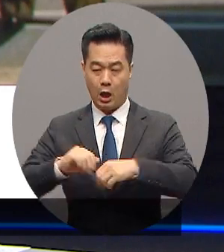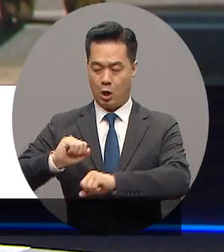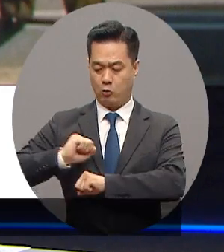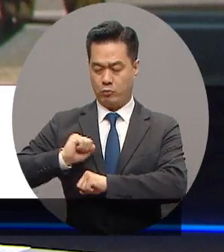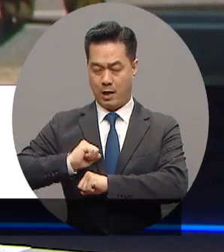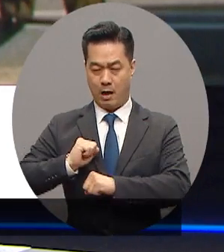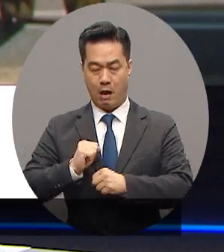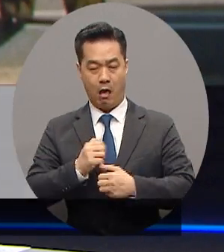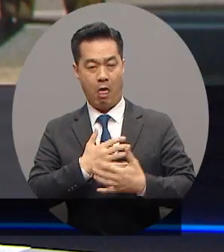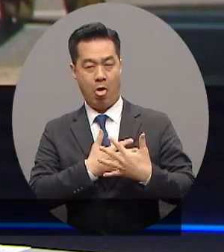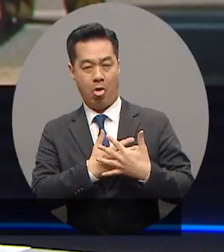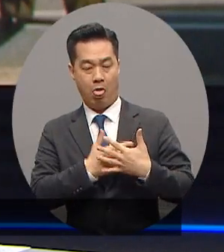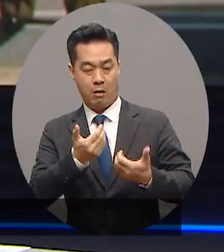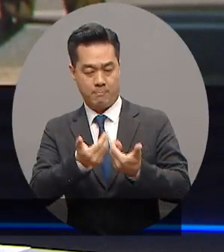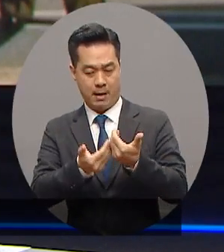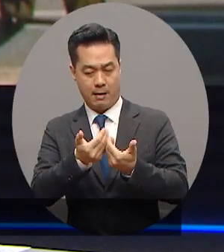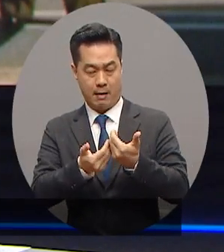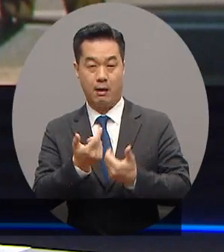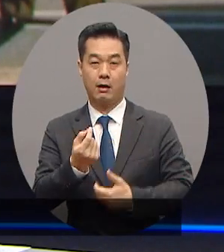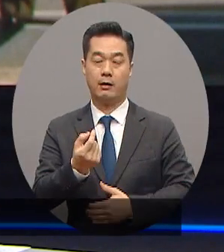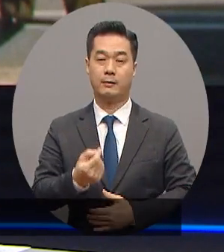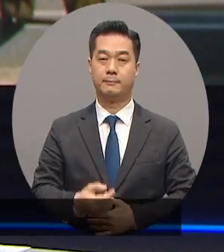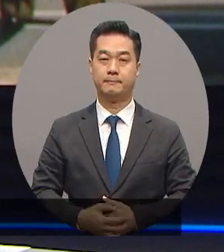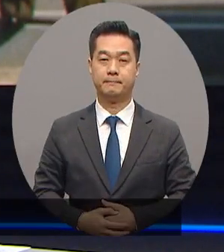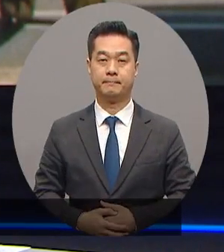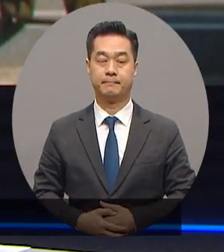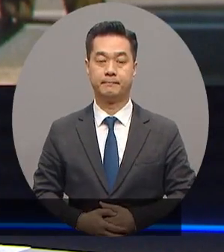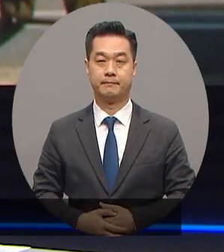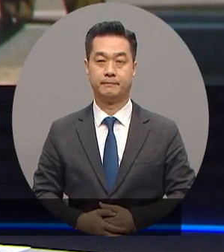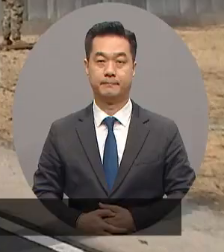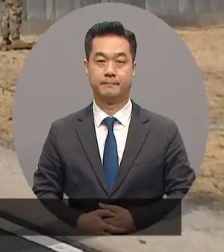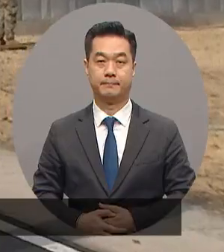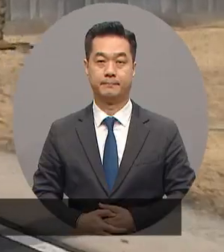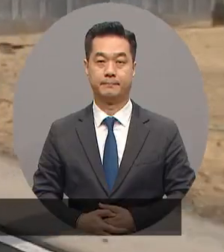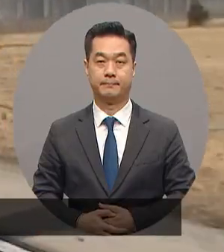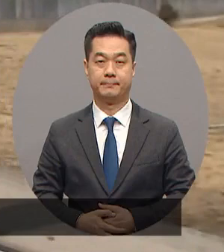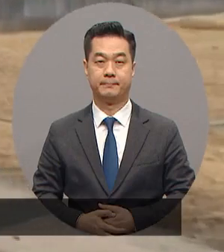우리 군도 상응하는 조치를 검토 중인상황이라 군사적 긴장감이 높아지고 있습니다.